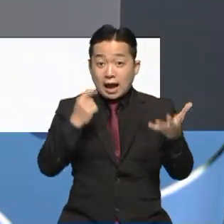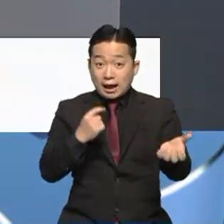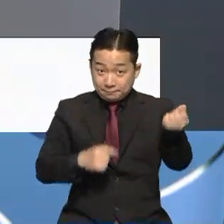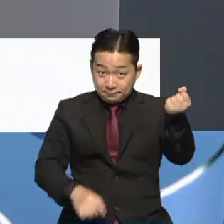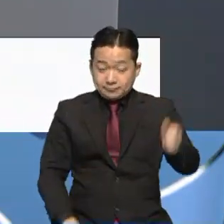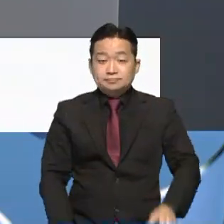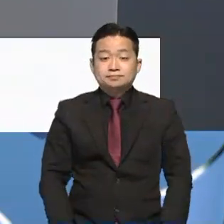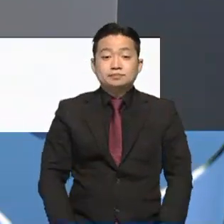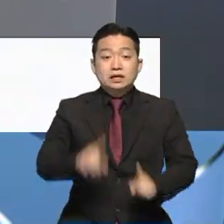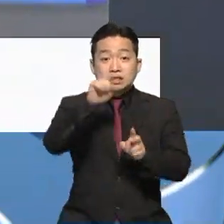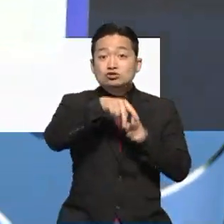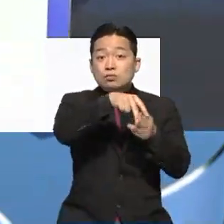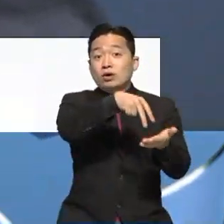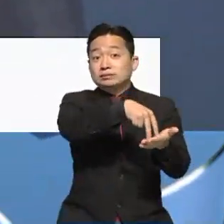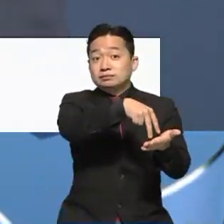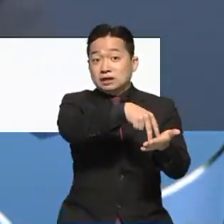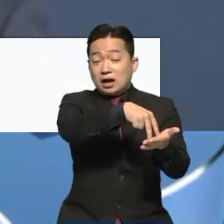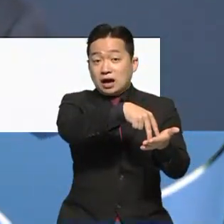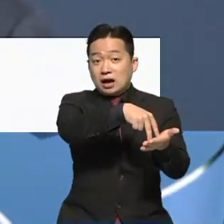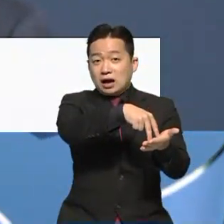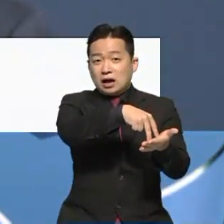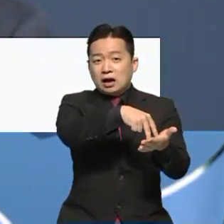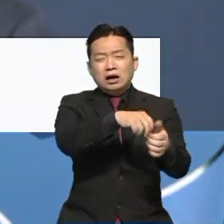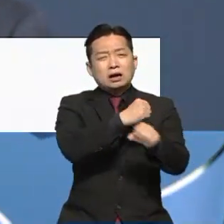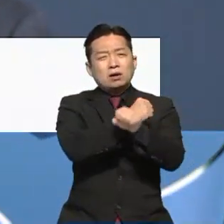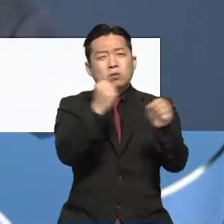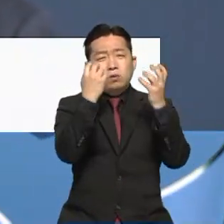그런데 이 후보 측 입장에서는 사실 사면이라는 건 양날의 검입니다.